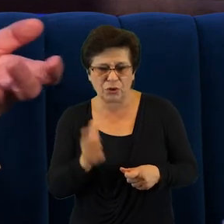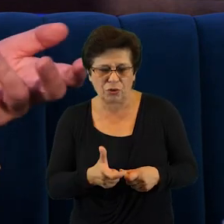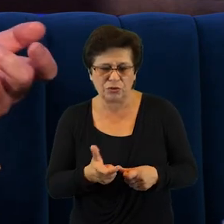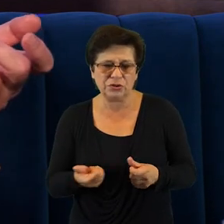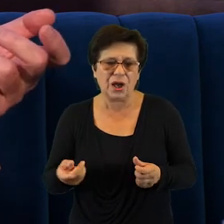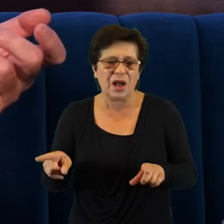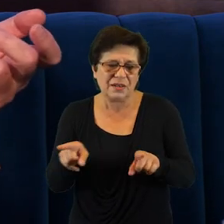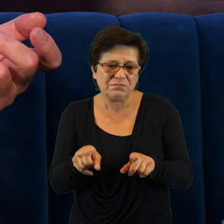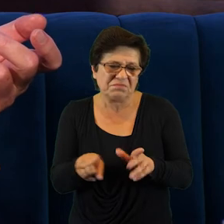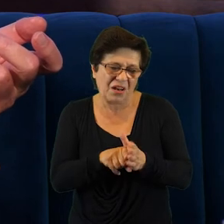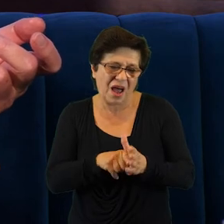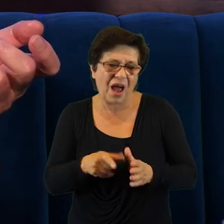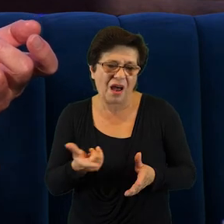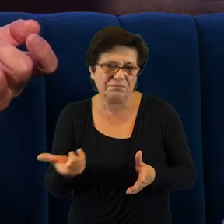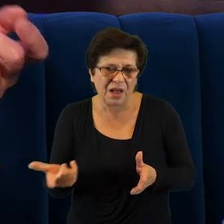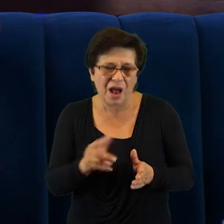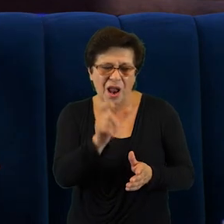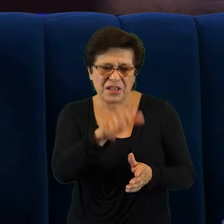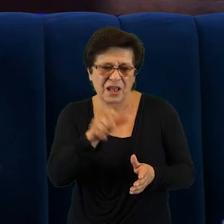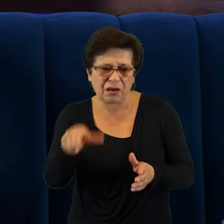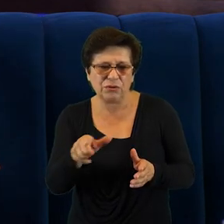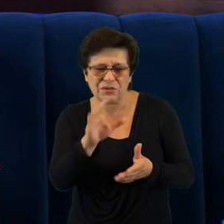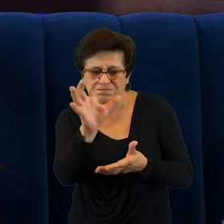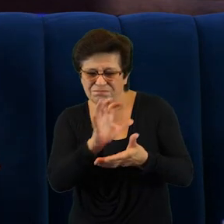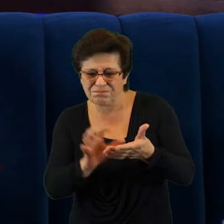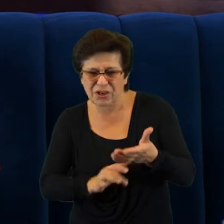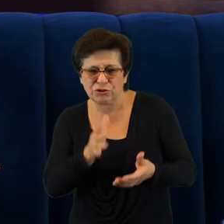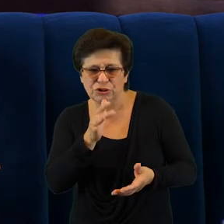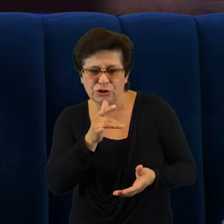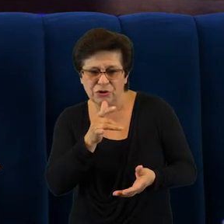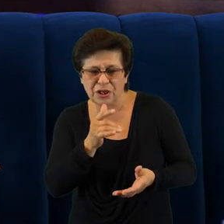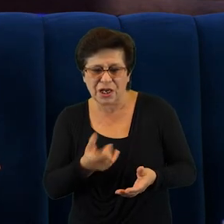dla tej wielkiej kultury żydowskiej. I umyślili, że oni wydadzą numer specjalny